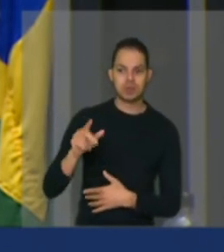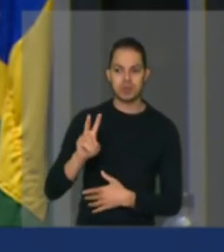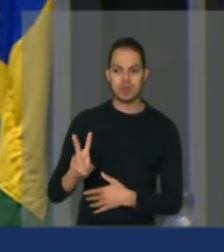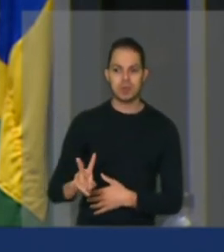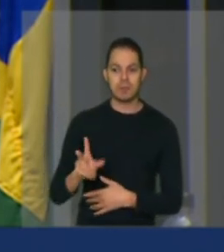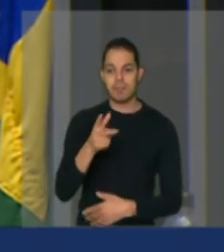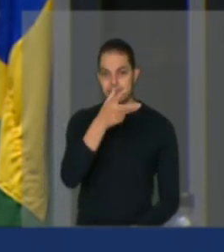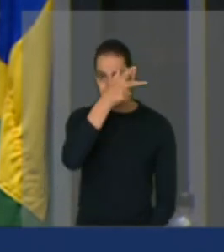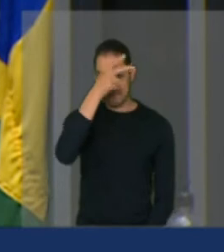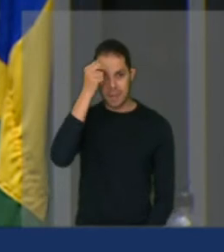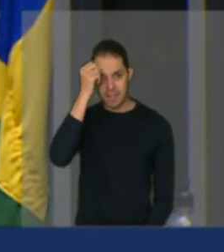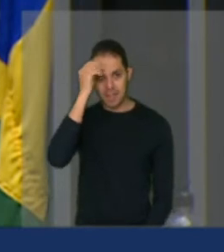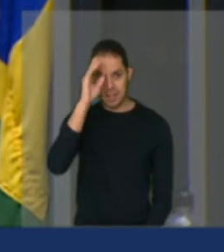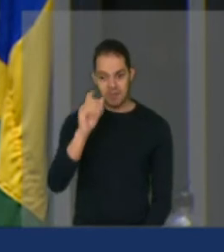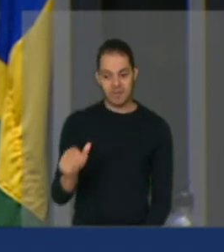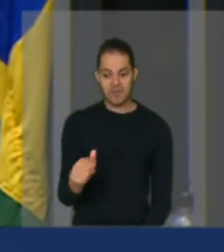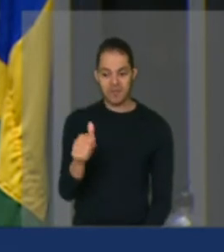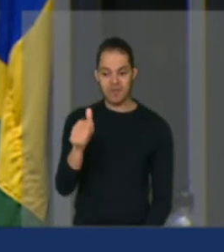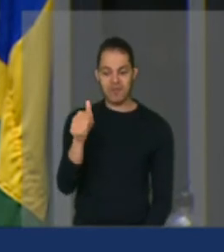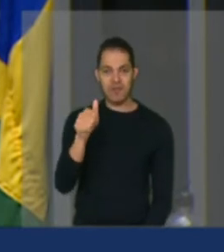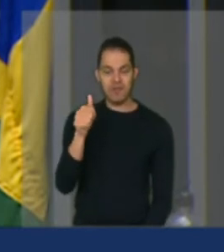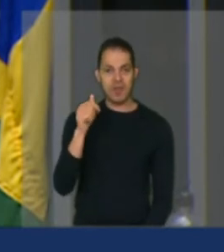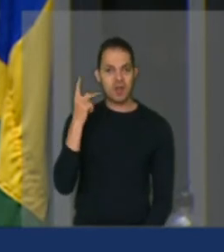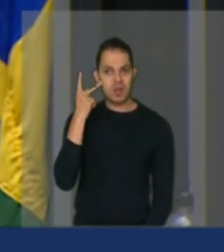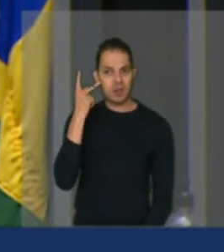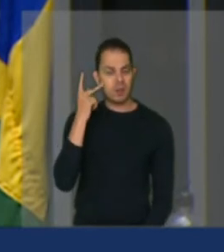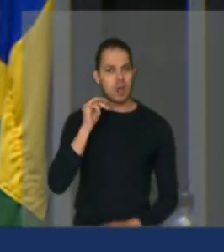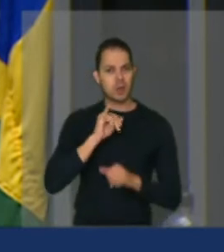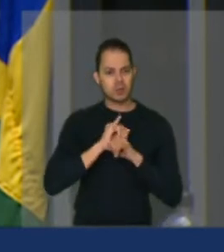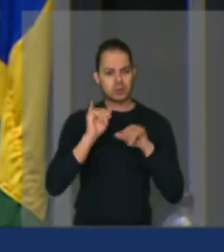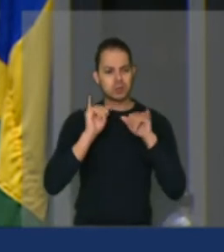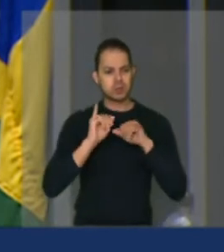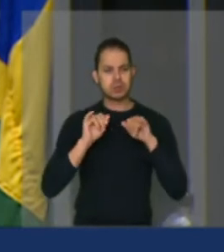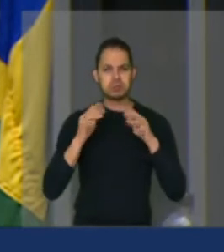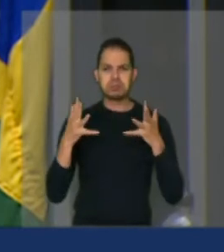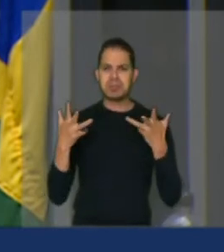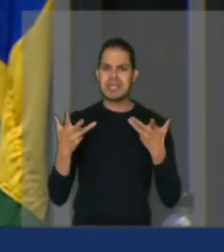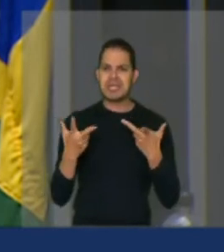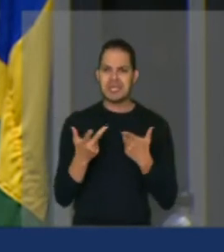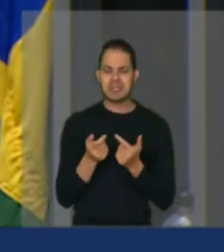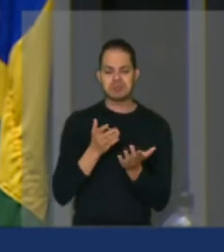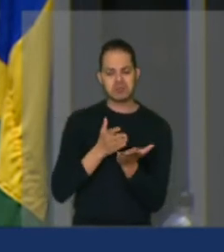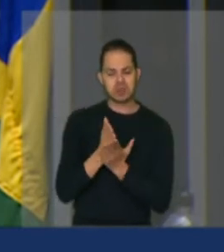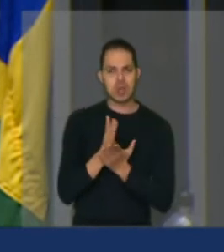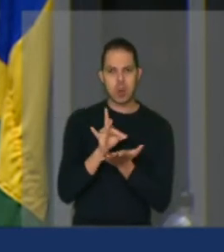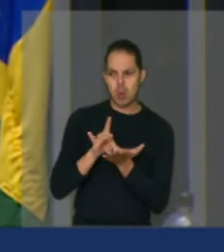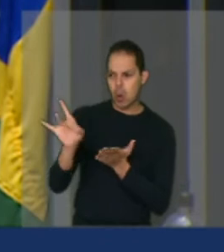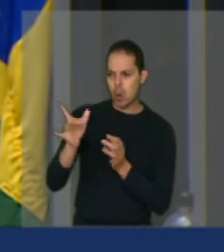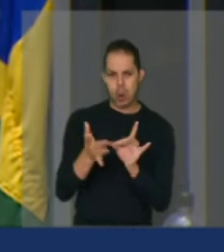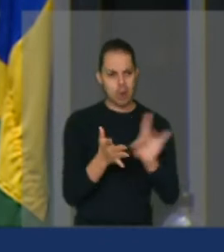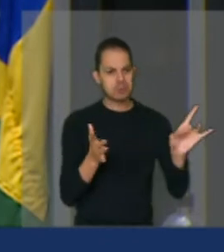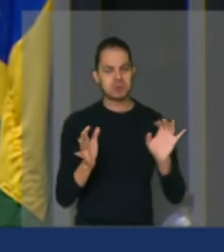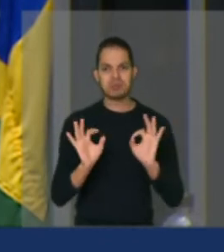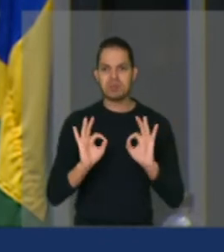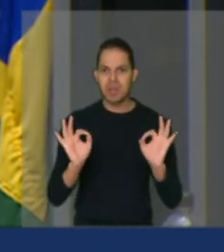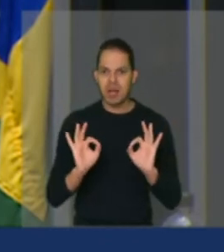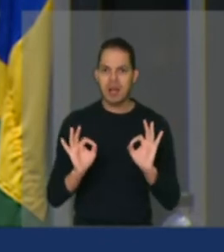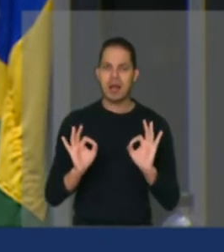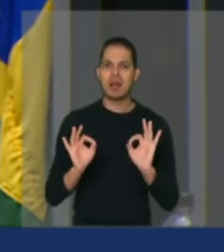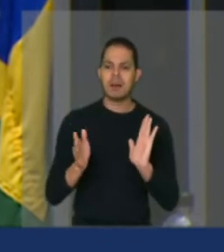CAMPANHA BRILHANTE, UMA CAMPANHA ÍNTEGRA, SEM ÓDIO, UMA CAMPANHA COM PROPOSTAS, RESPEITANDO O ADVERSÁRIO. O